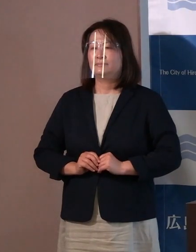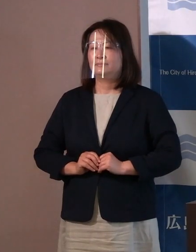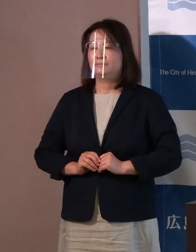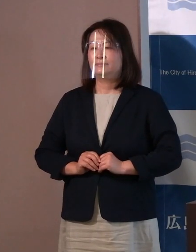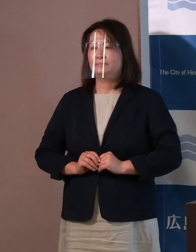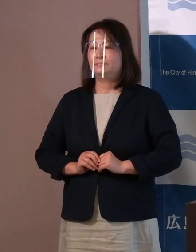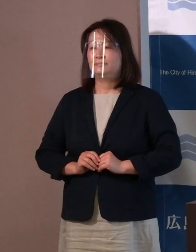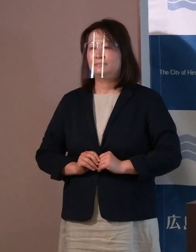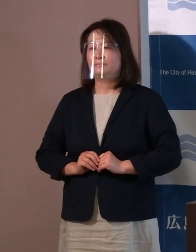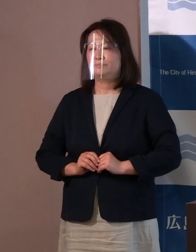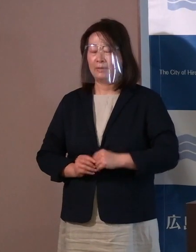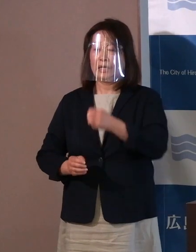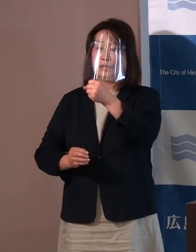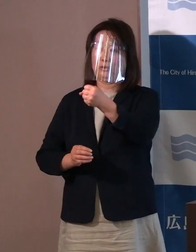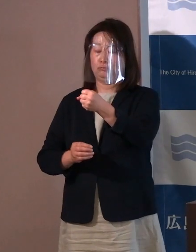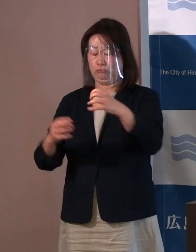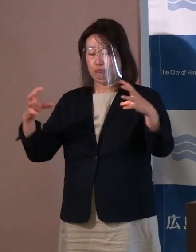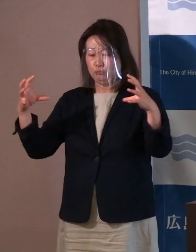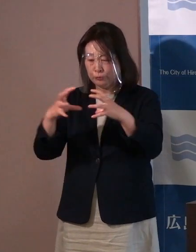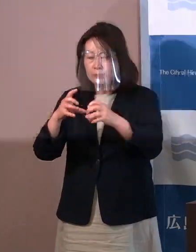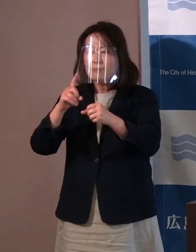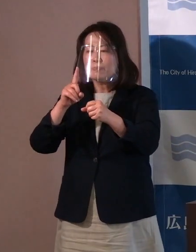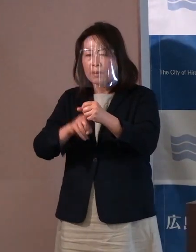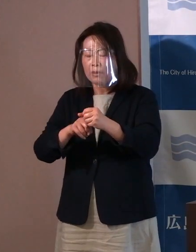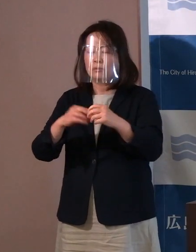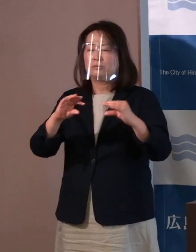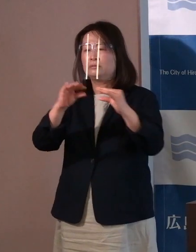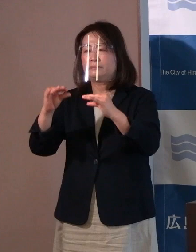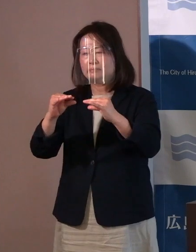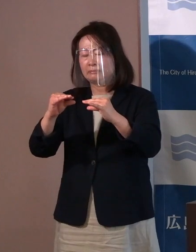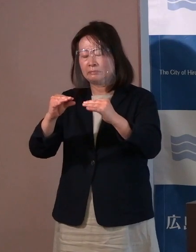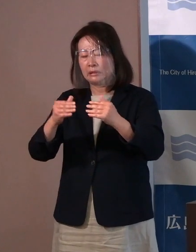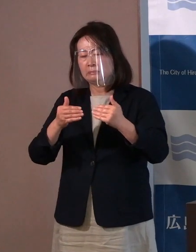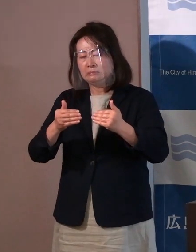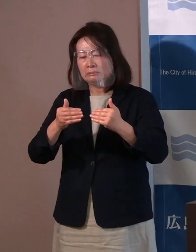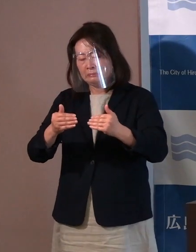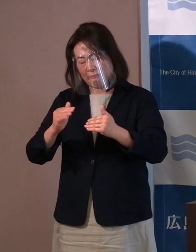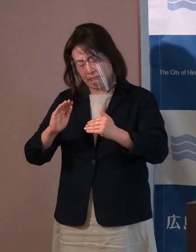核軍縮に向けた議論が停滞している というふうな状況にあります｡